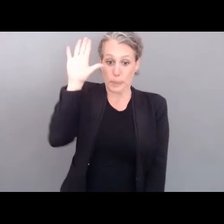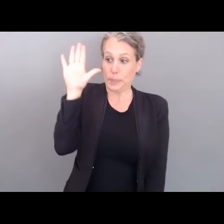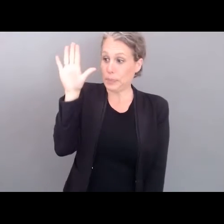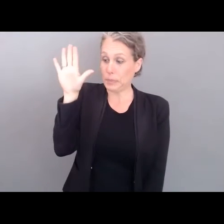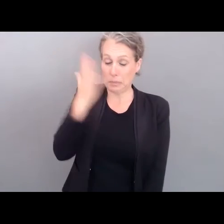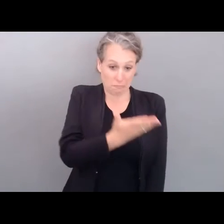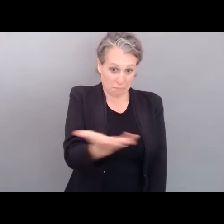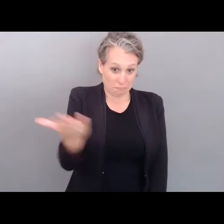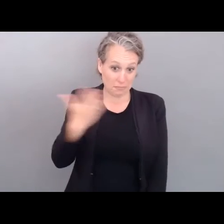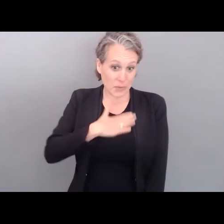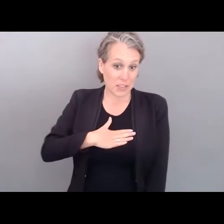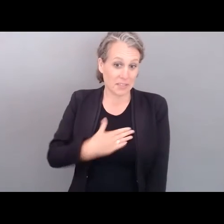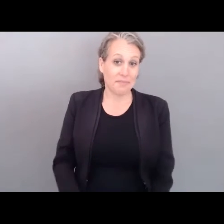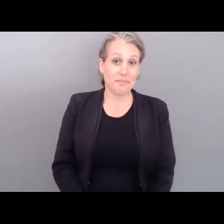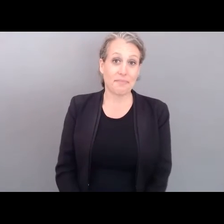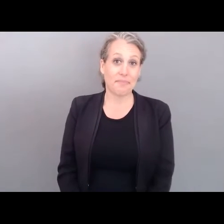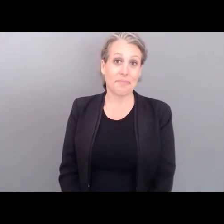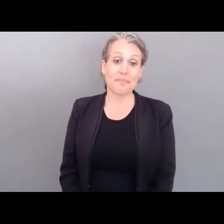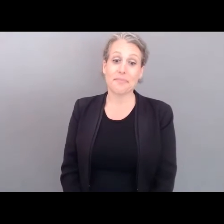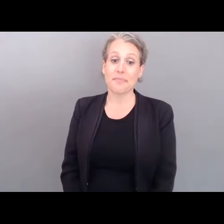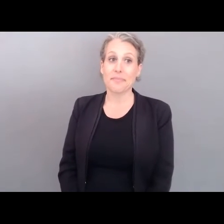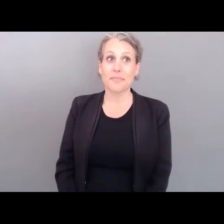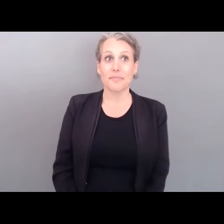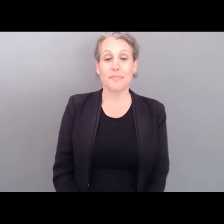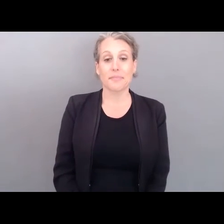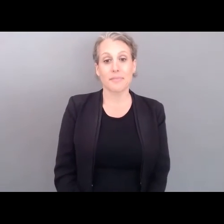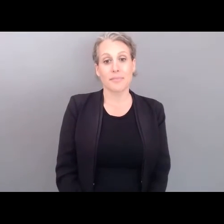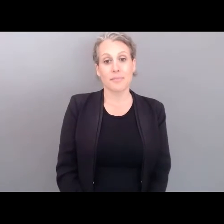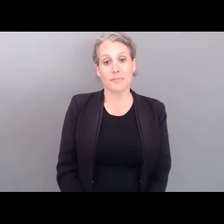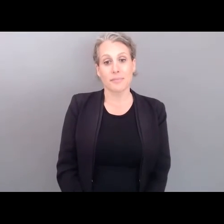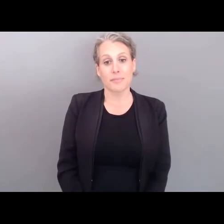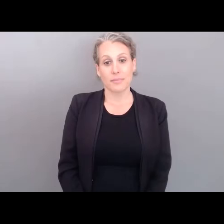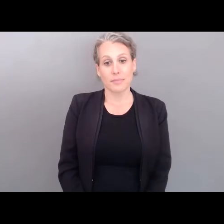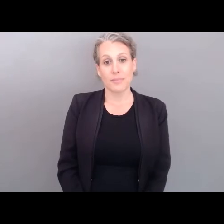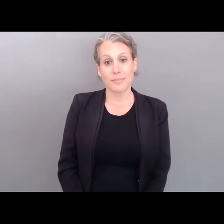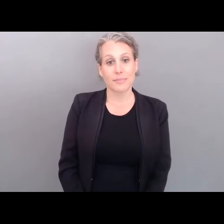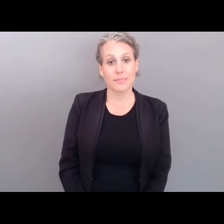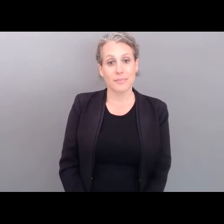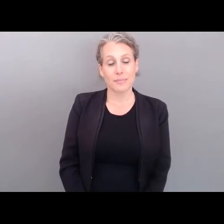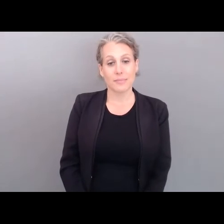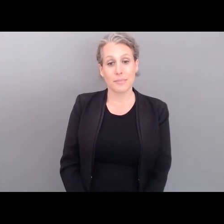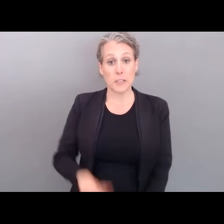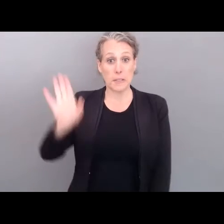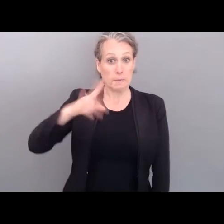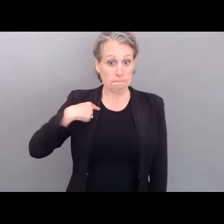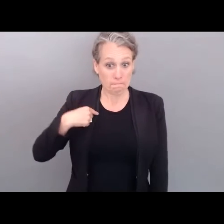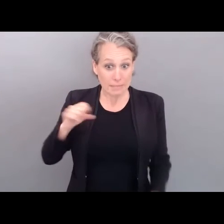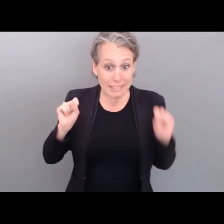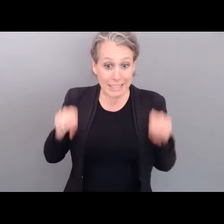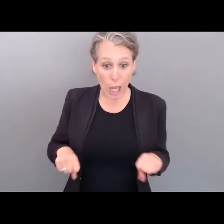Así que lo haré, hay mucho que responder: veré quién quiere ir primero, ¿ alguien que específicamente quiera responder primero a una de esas preguntas?